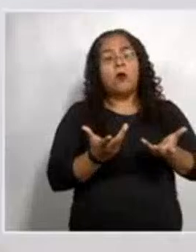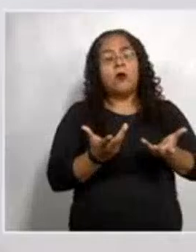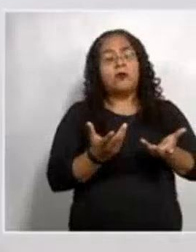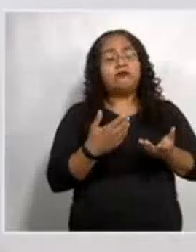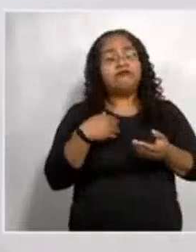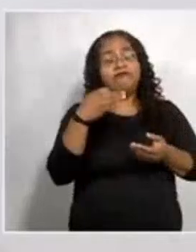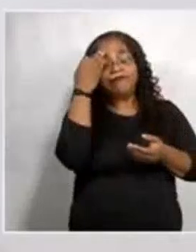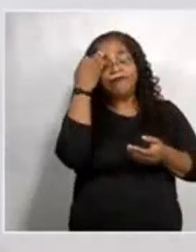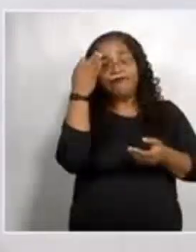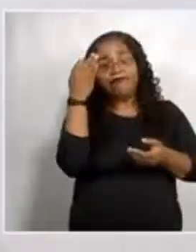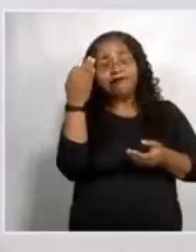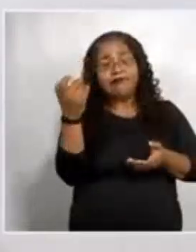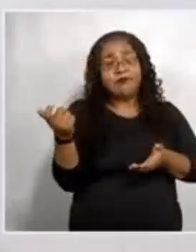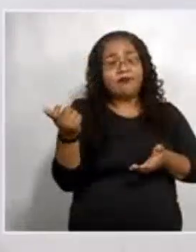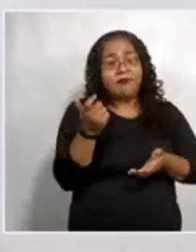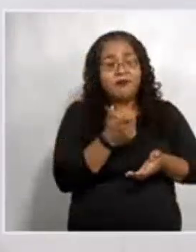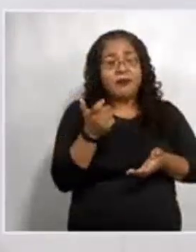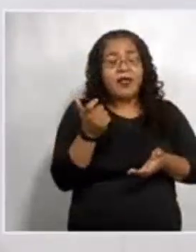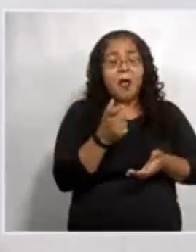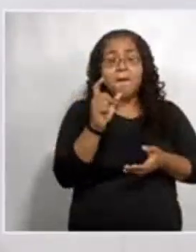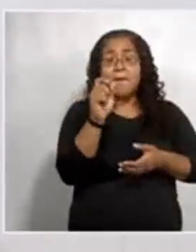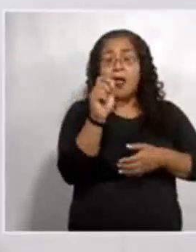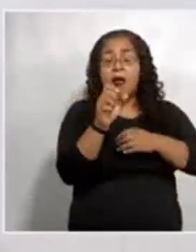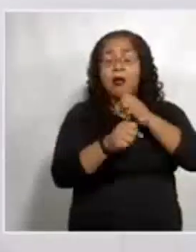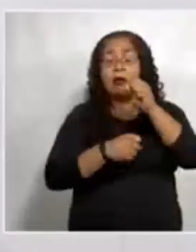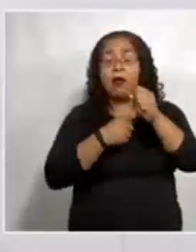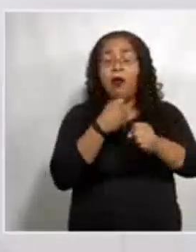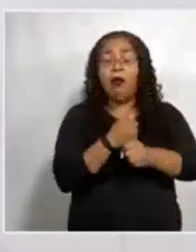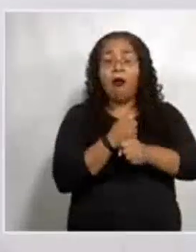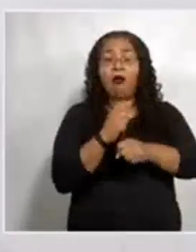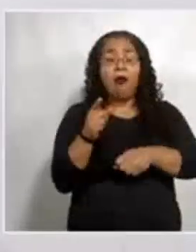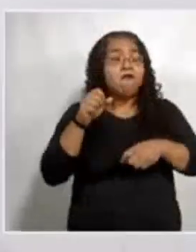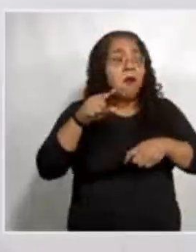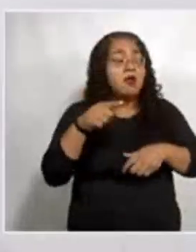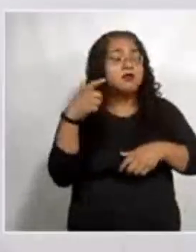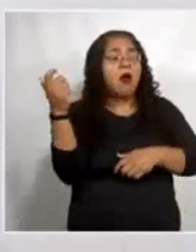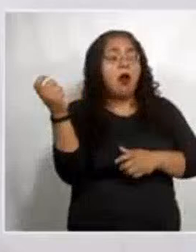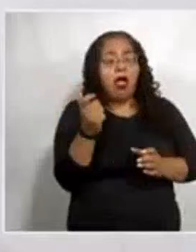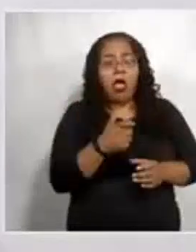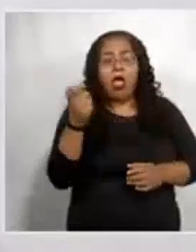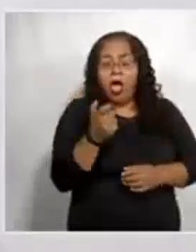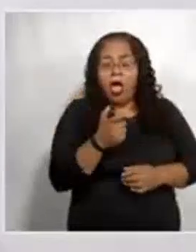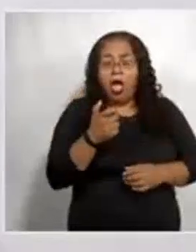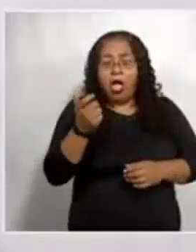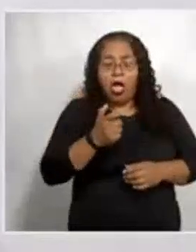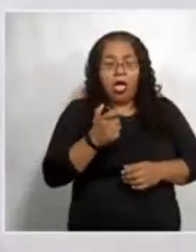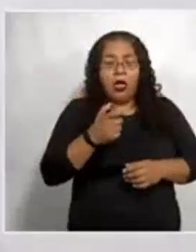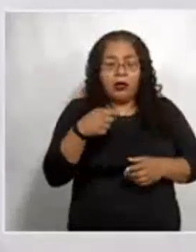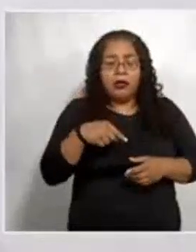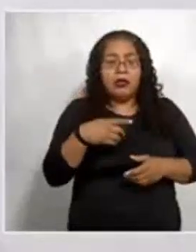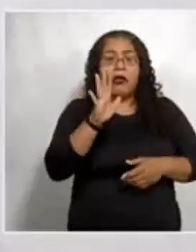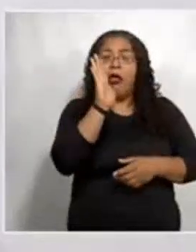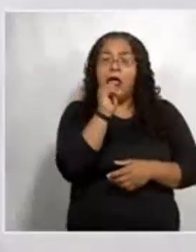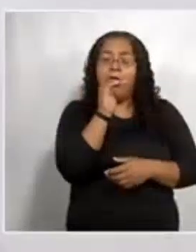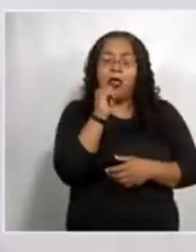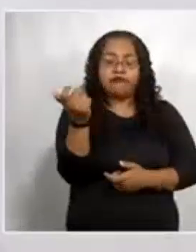pagando 20 años y seguía pagando prácticamente impagables. Bueno,